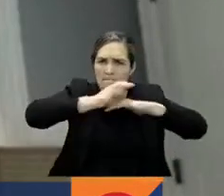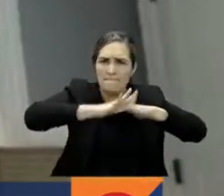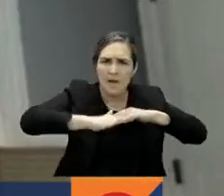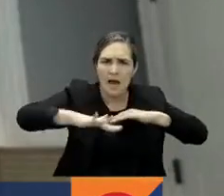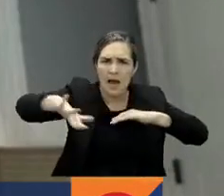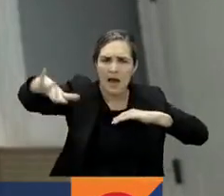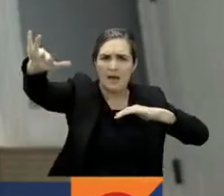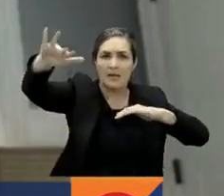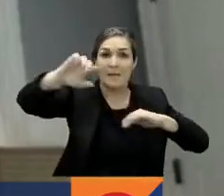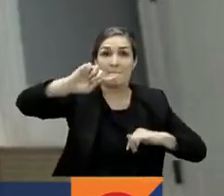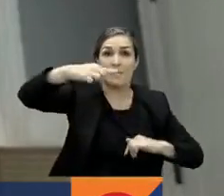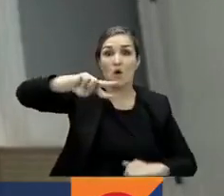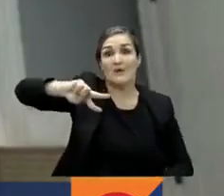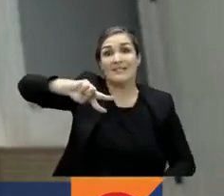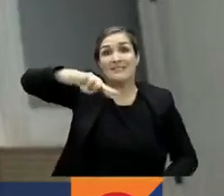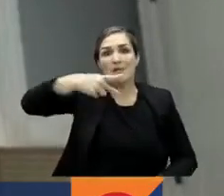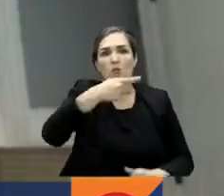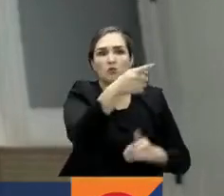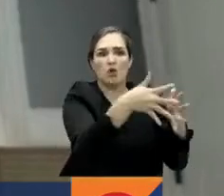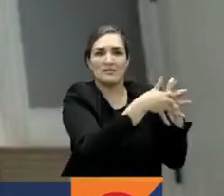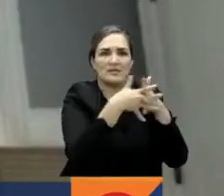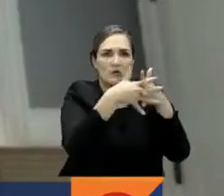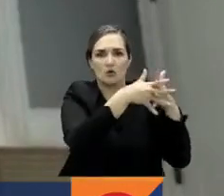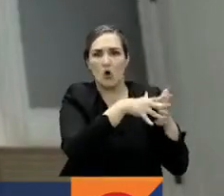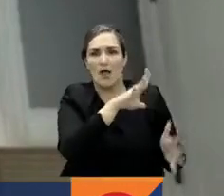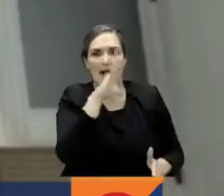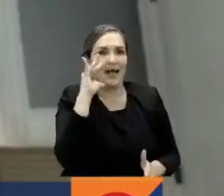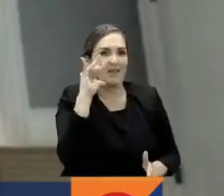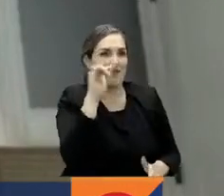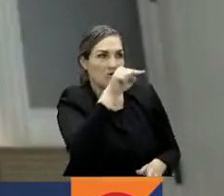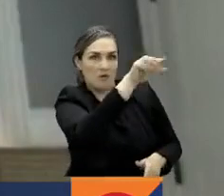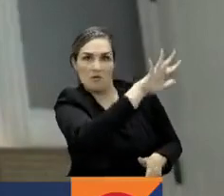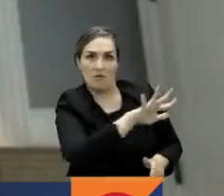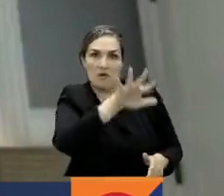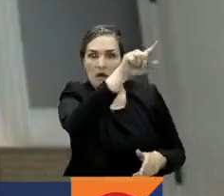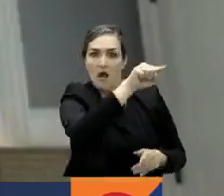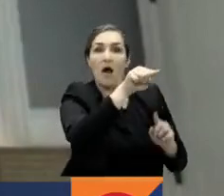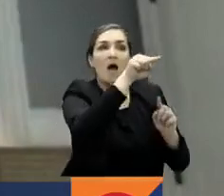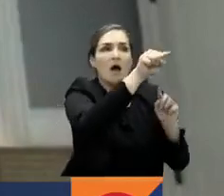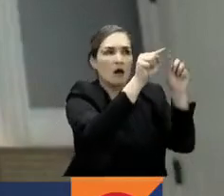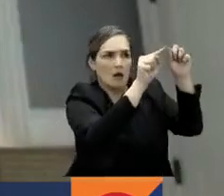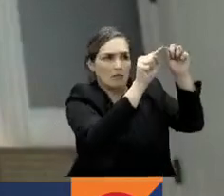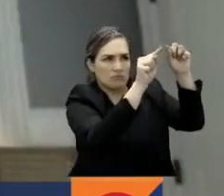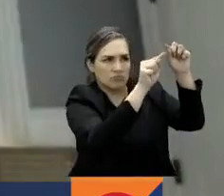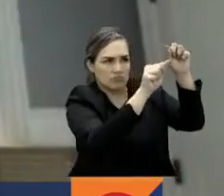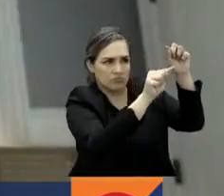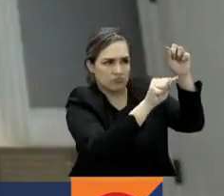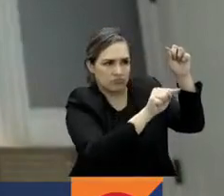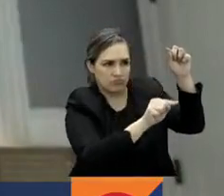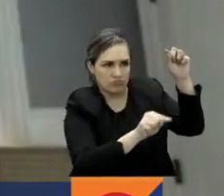FRANCIA, UNA DISTANCIA DE TRES Y 4 KM, EL CANAL DE CATALINA EN